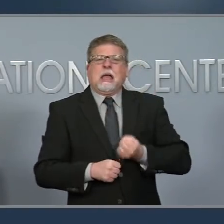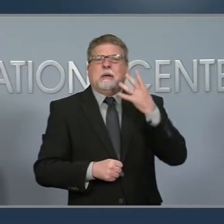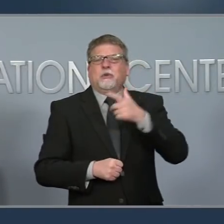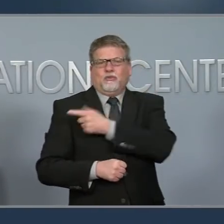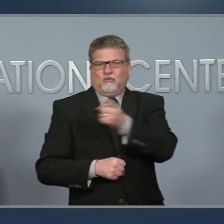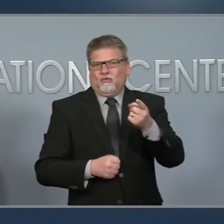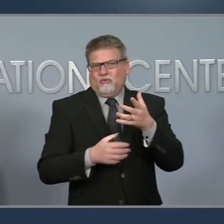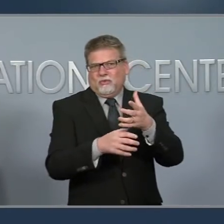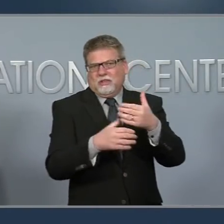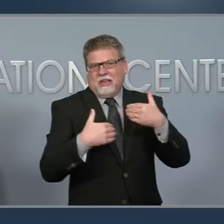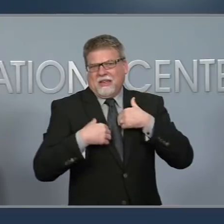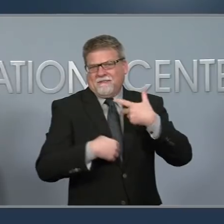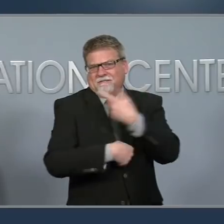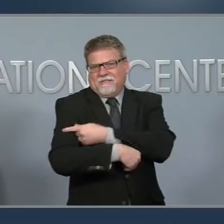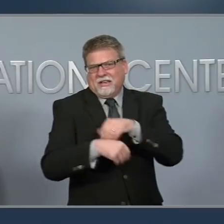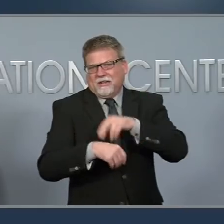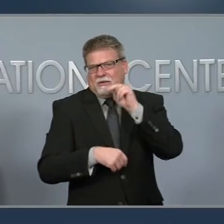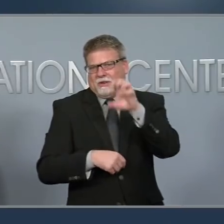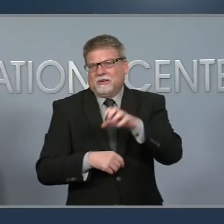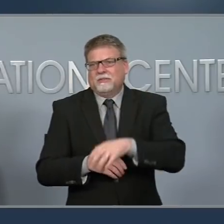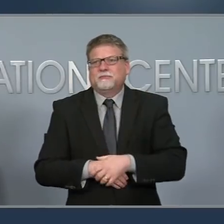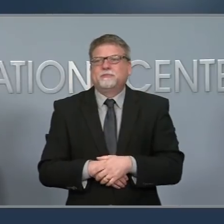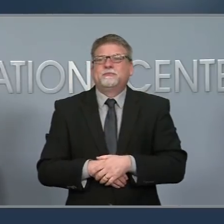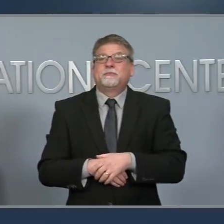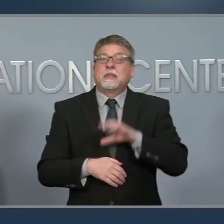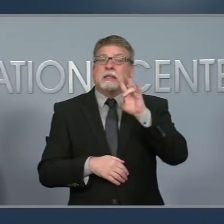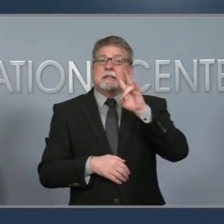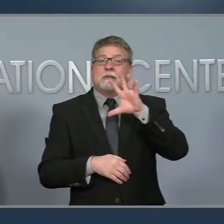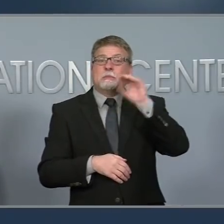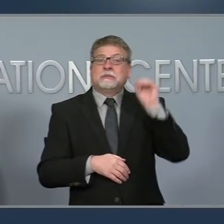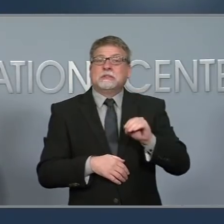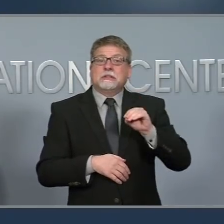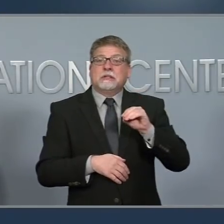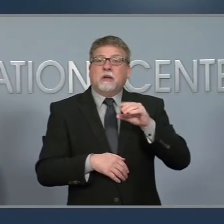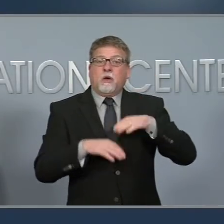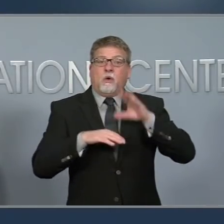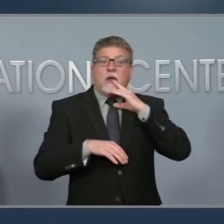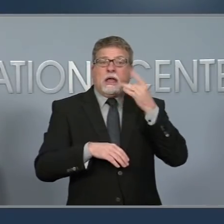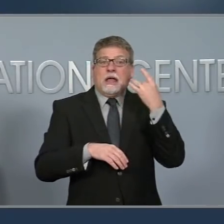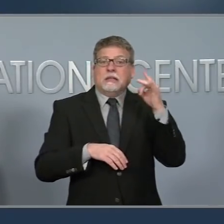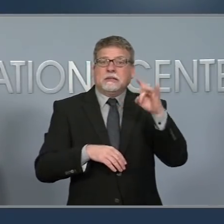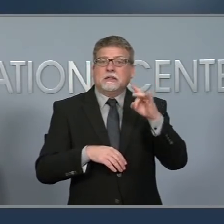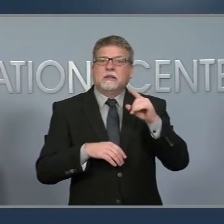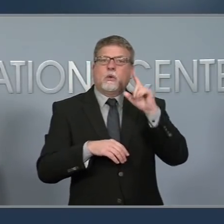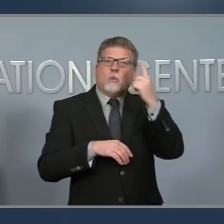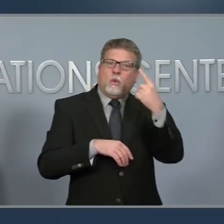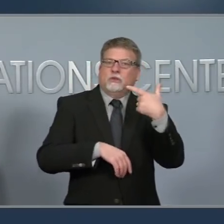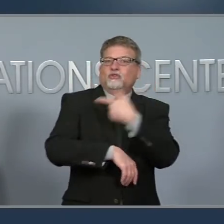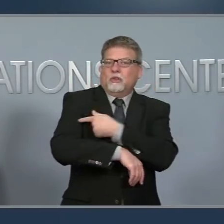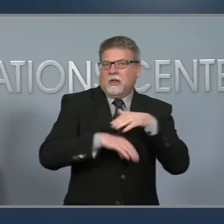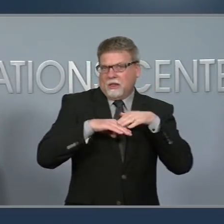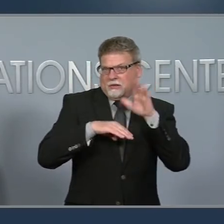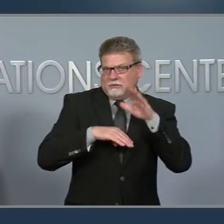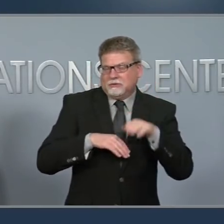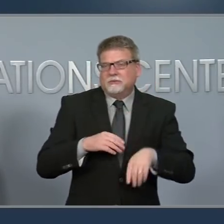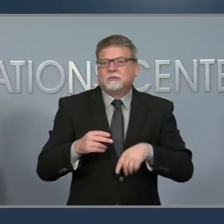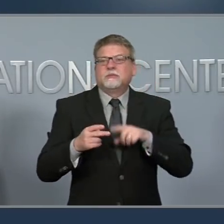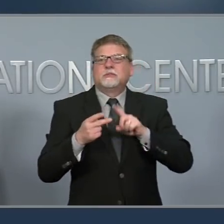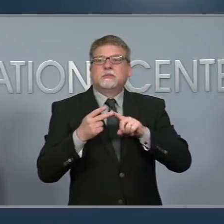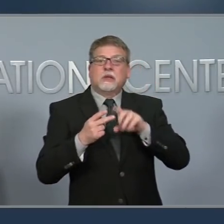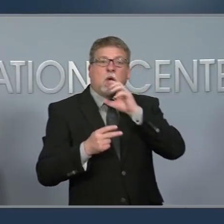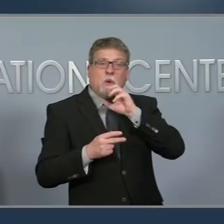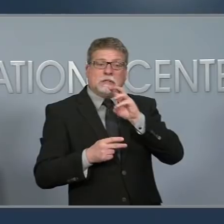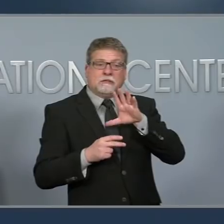han vacunado.